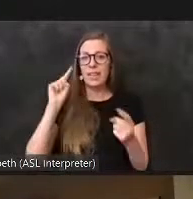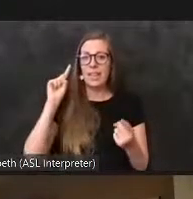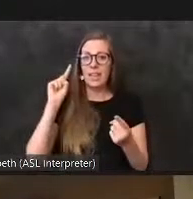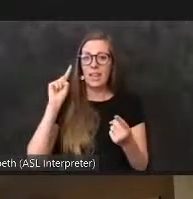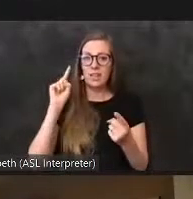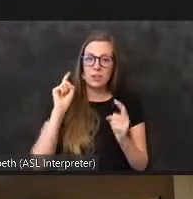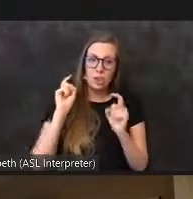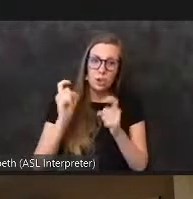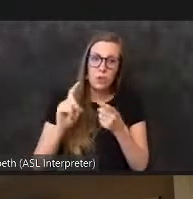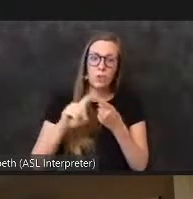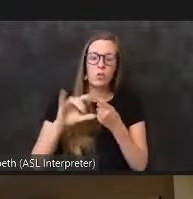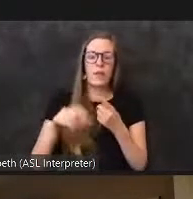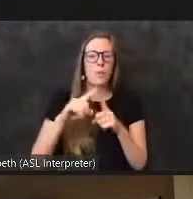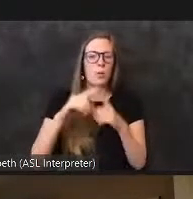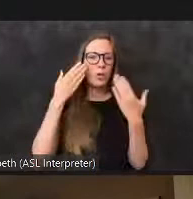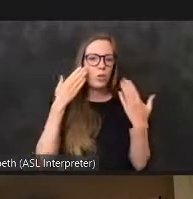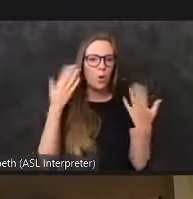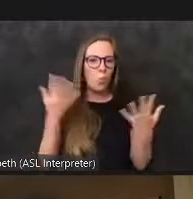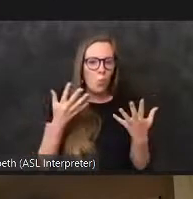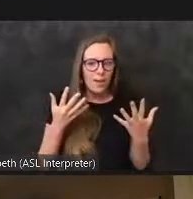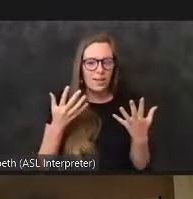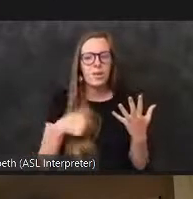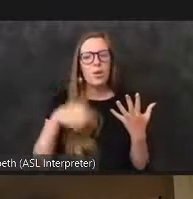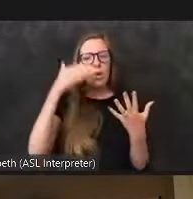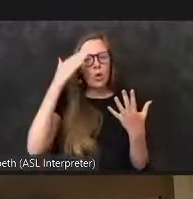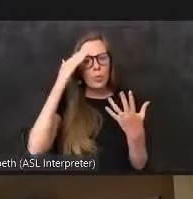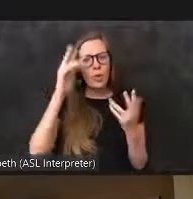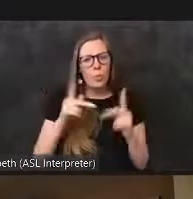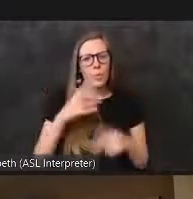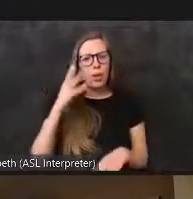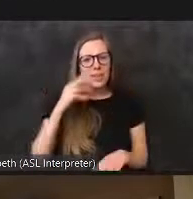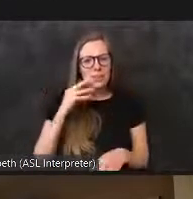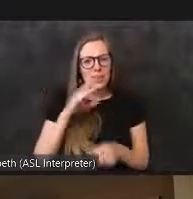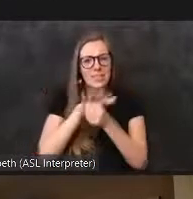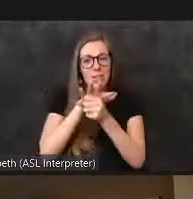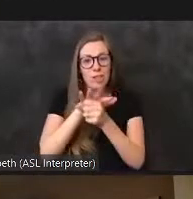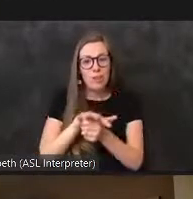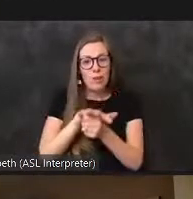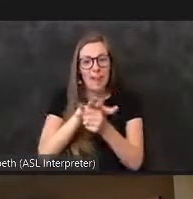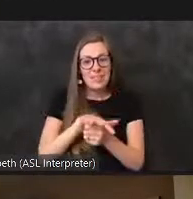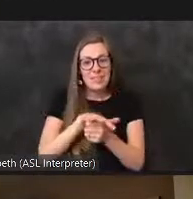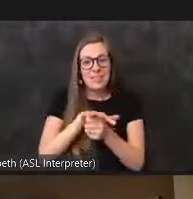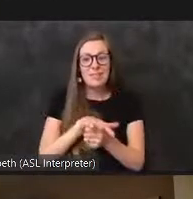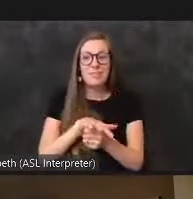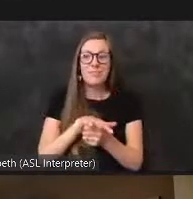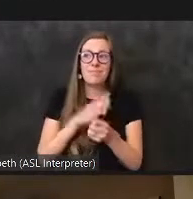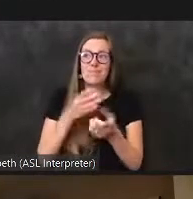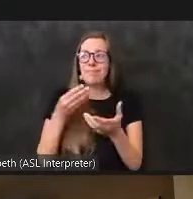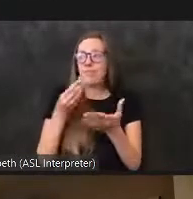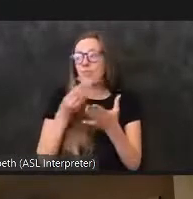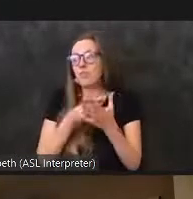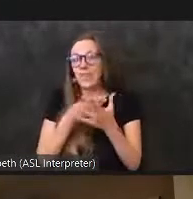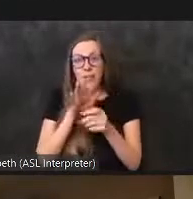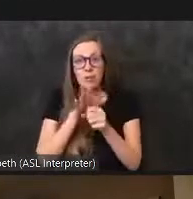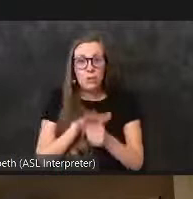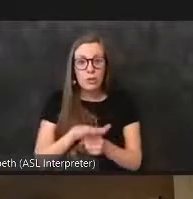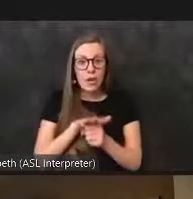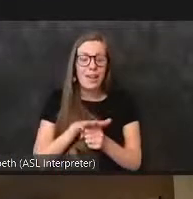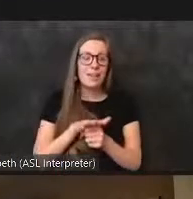No sabemos cuáles son. Por ejemplo, sabemos que las personas están bajo estrés y con estrés económico.